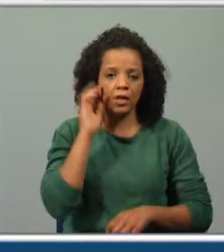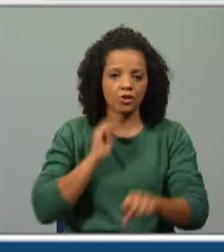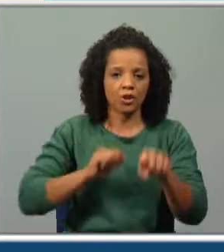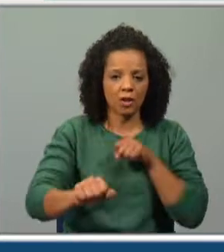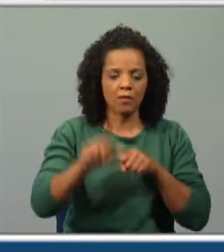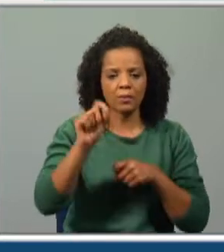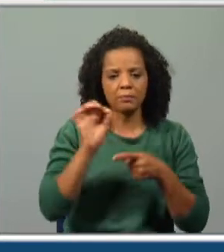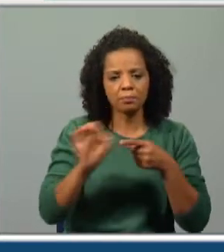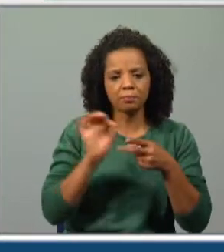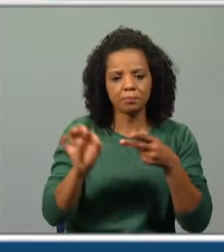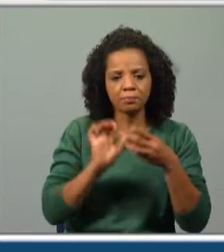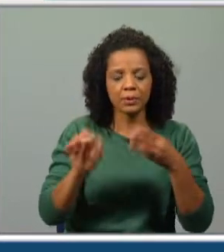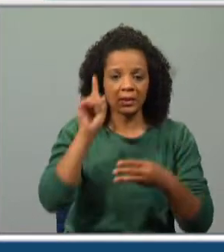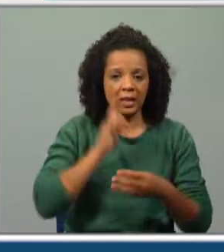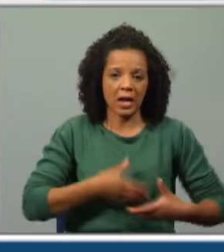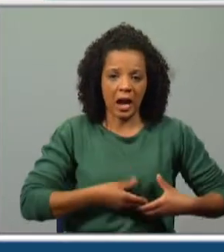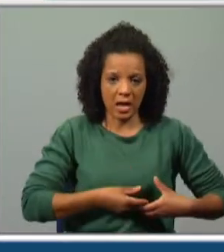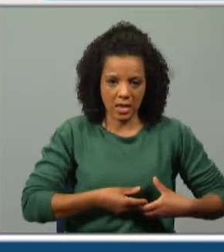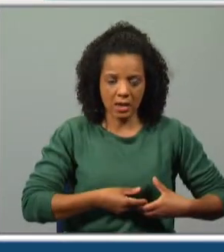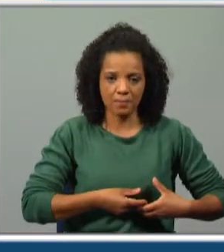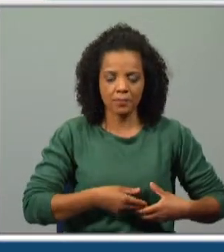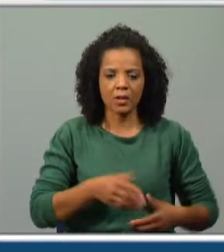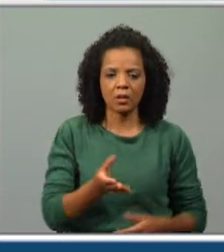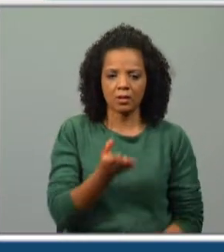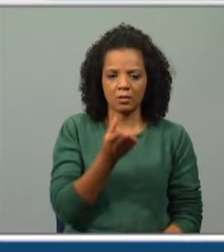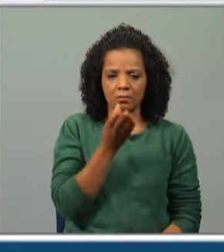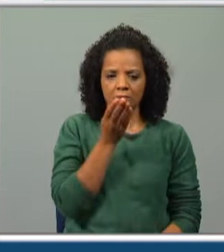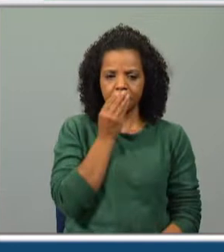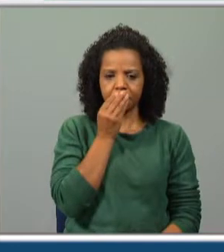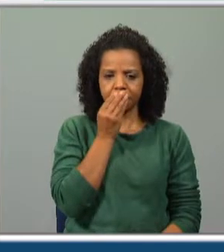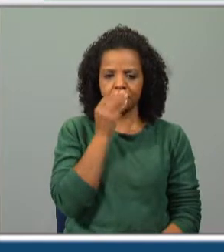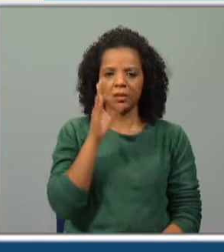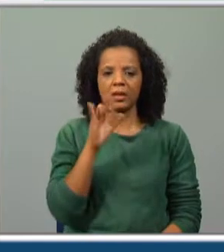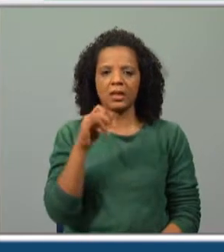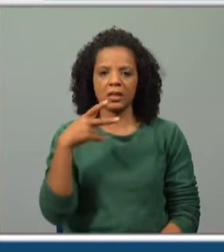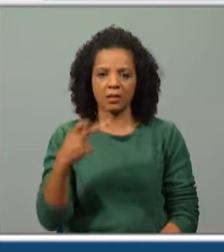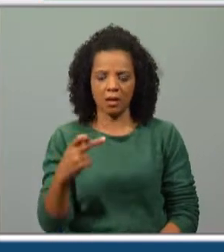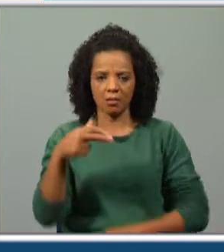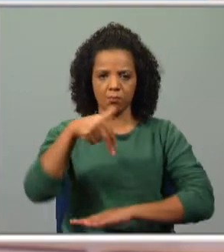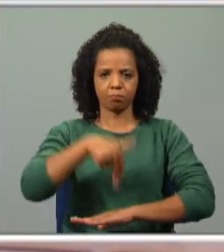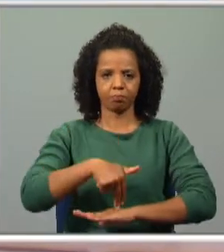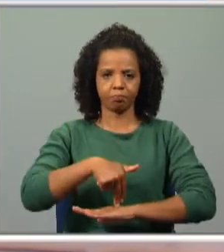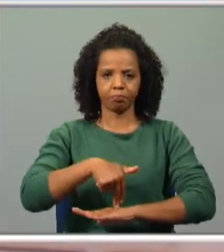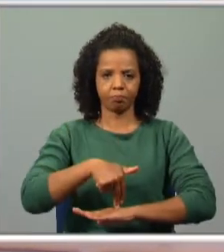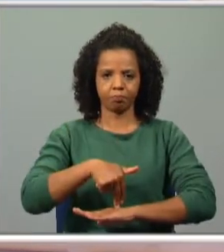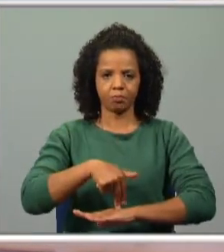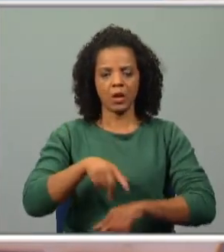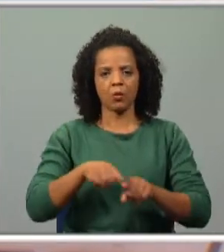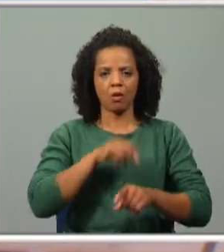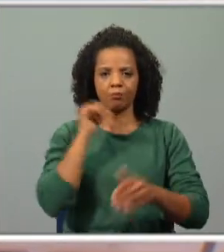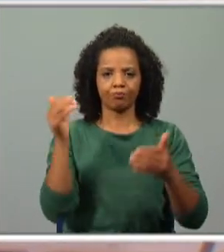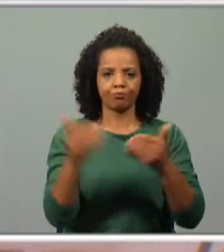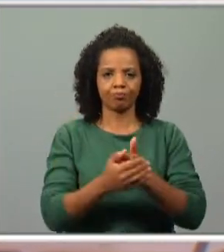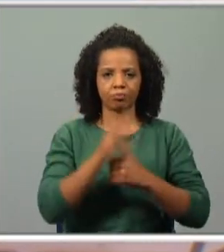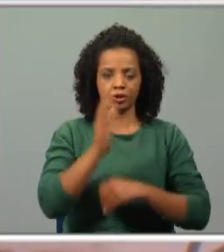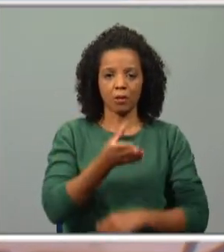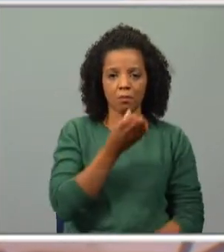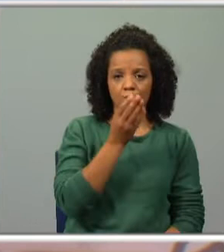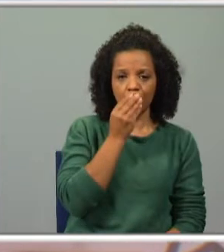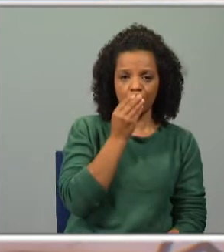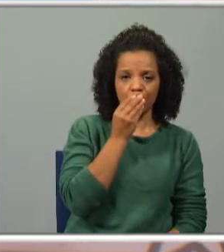caracterização da Águia da muda e repara já como morta musa não tinha 幼鷹的表徵和注意死繆斯是如何沒有的